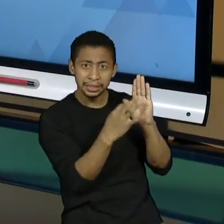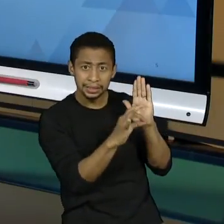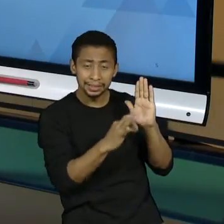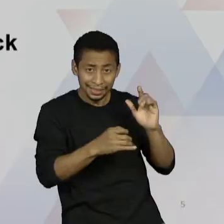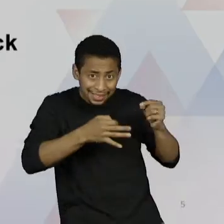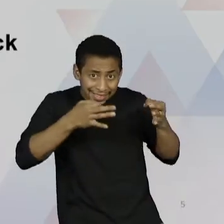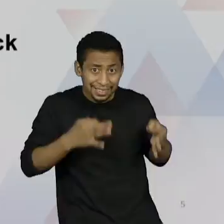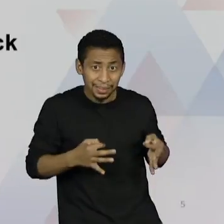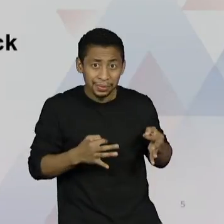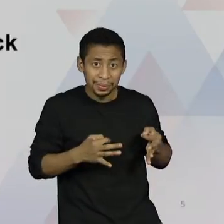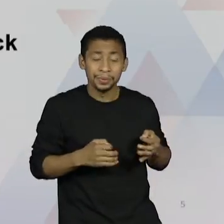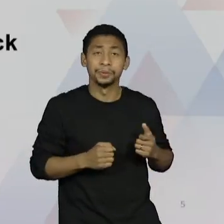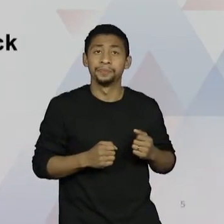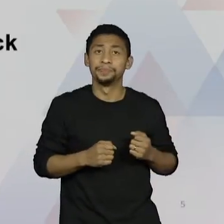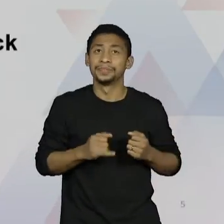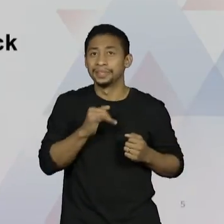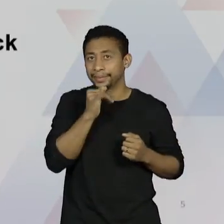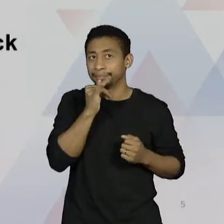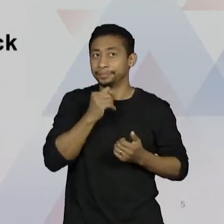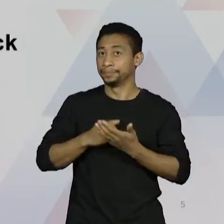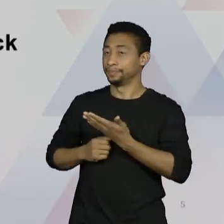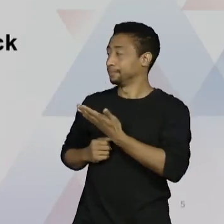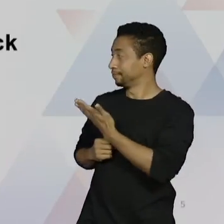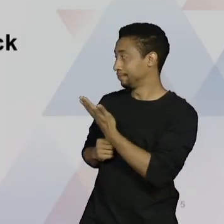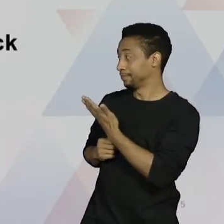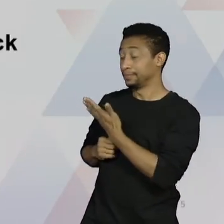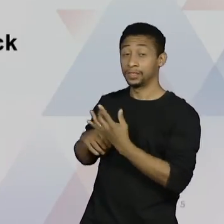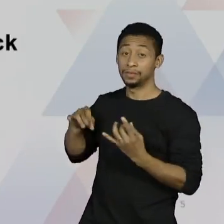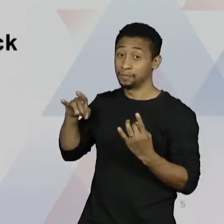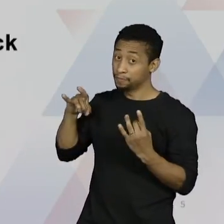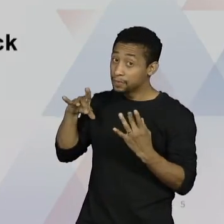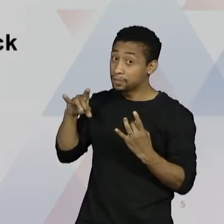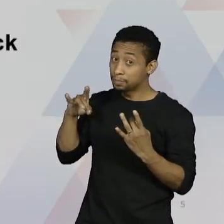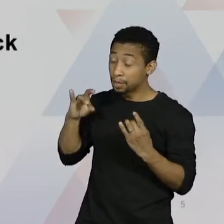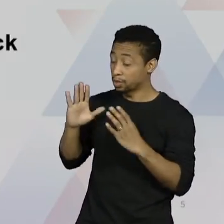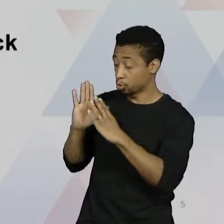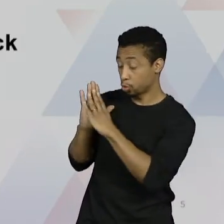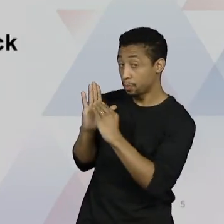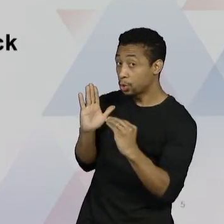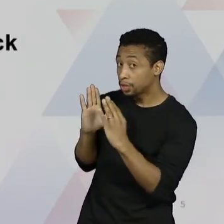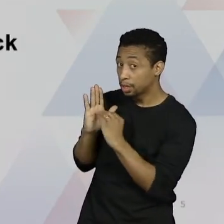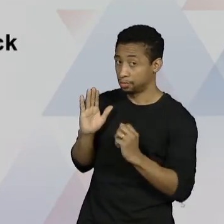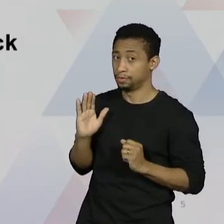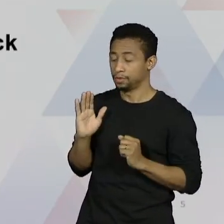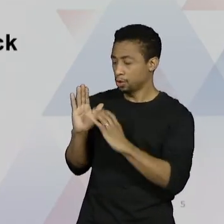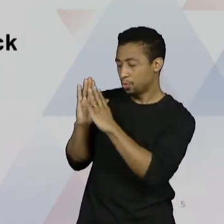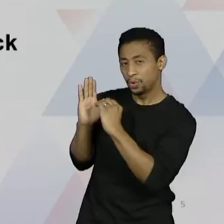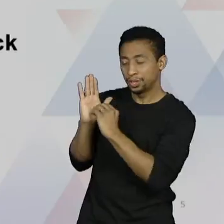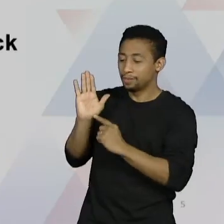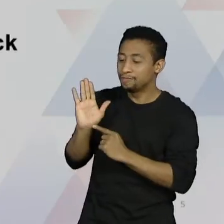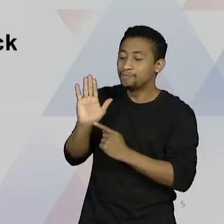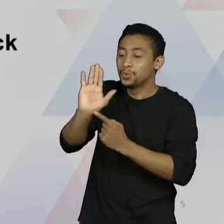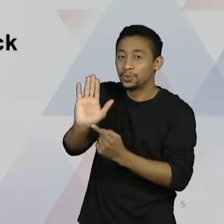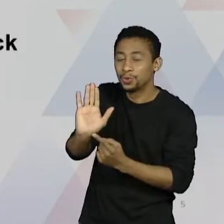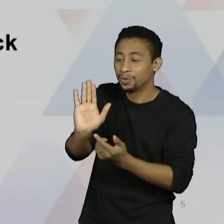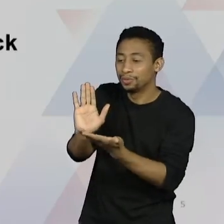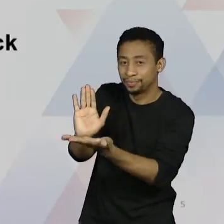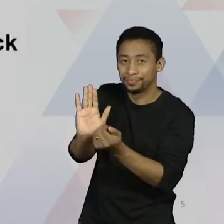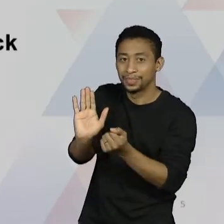"COMO FOI LEVADO EM CONSIDERAÇÃO O FEEDBACK DO PROTÓTIPO". ENTÃO VOCÊ FOI LÁ, MOSTROU O PROTÓTIPO PARA A INSTITUIÇÃO PARCEIRA, A